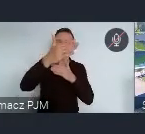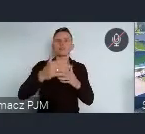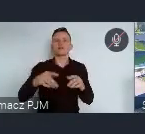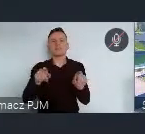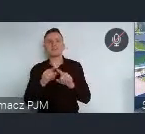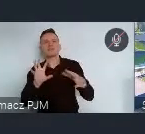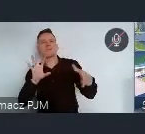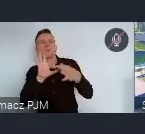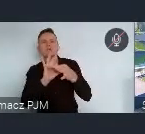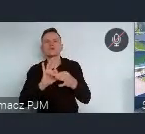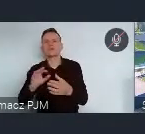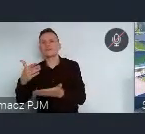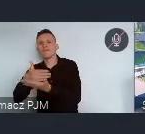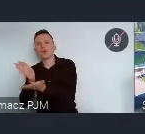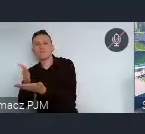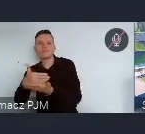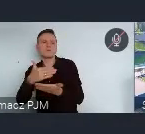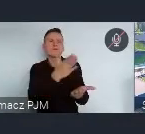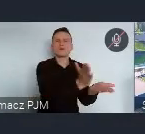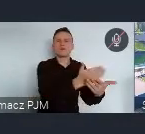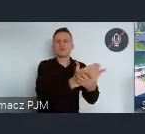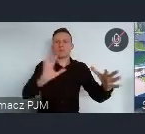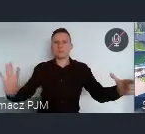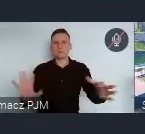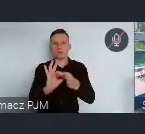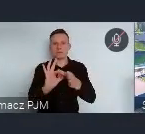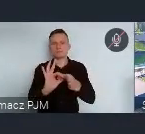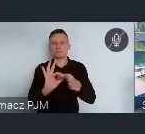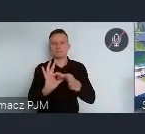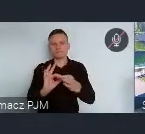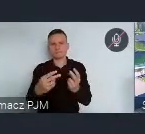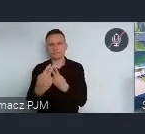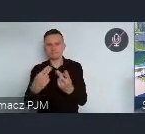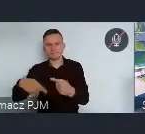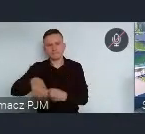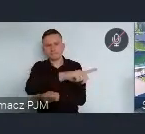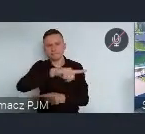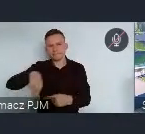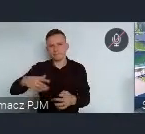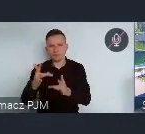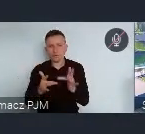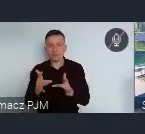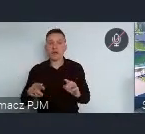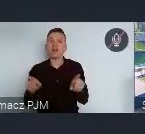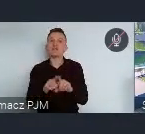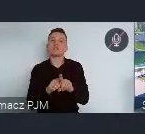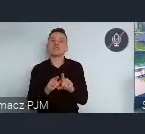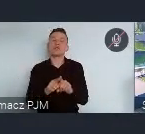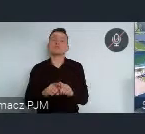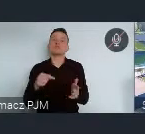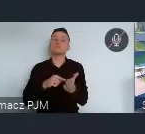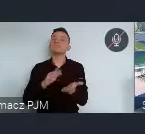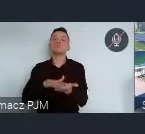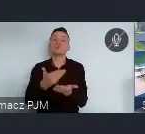ale jest to też dobitny przykład na to, że te nasze partnerstwa mają charakter uspołeczniony,